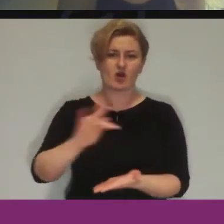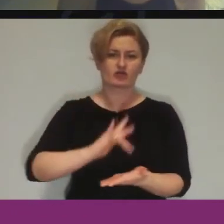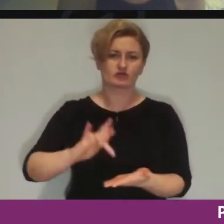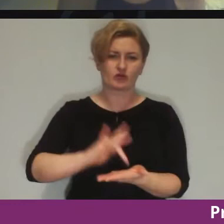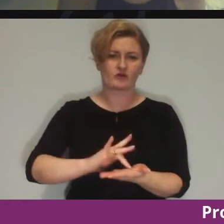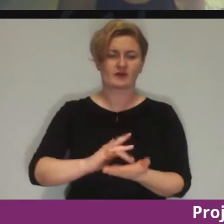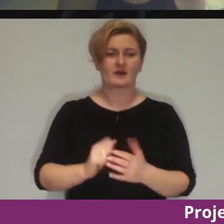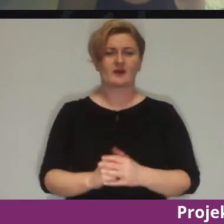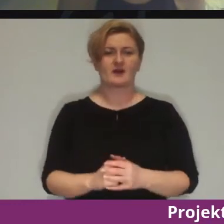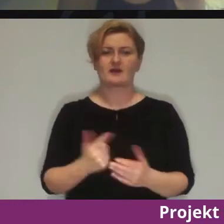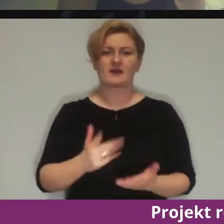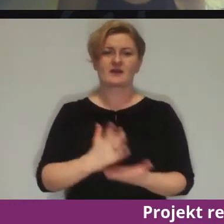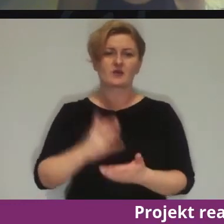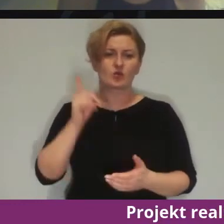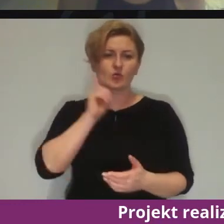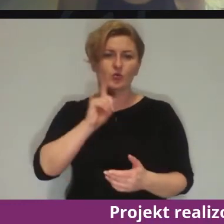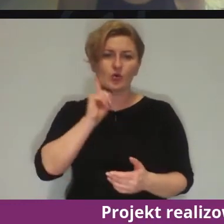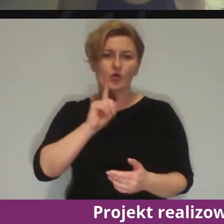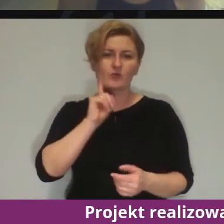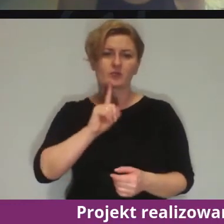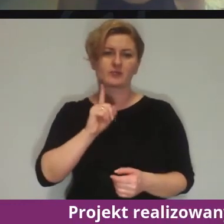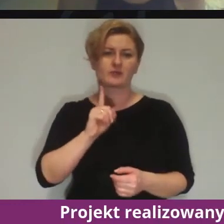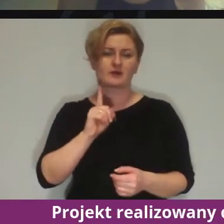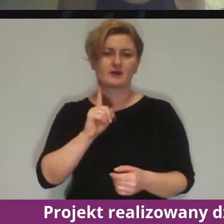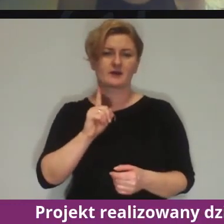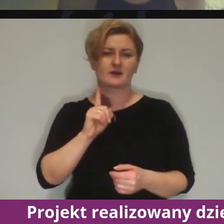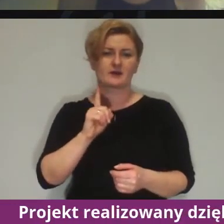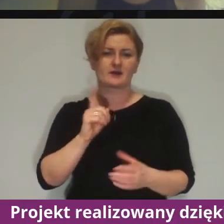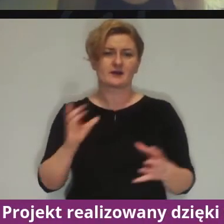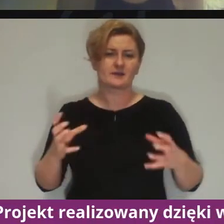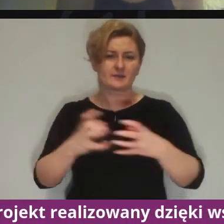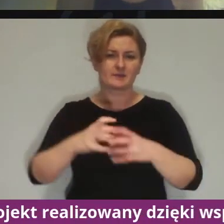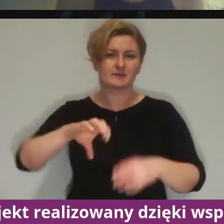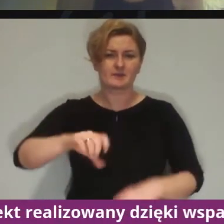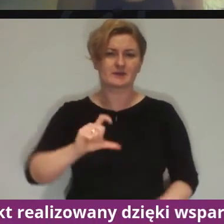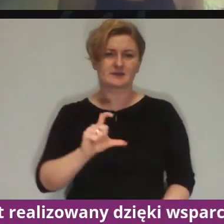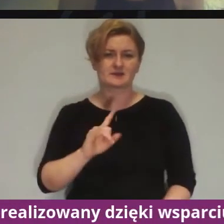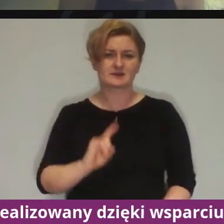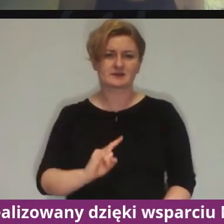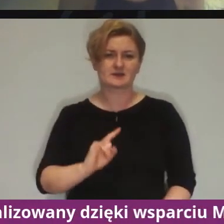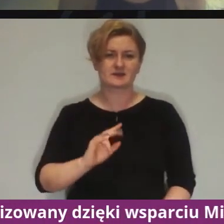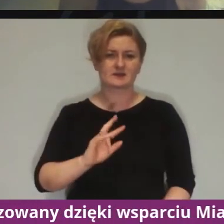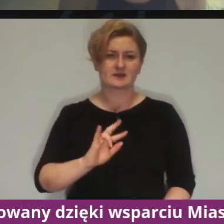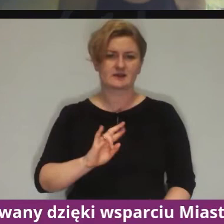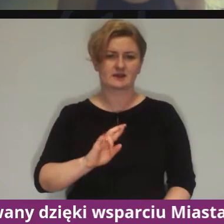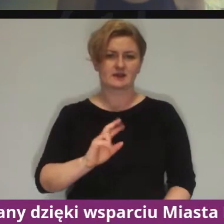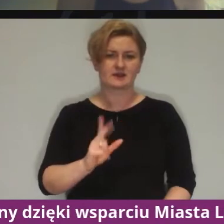Nie tylko chłopcy z grupy Cyrkplozja, ale każdy wychowanek naszego ośrodka